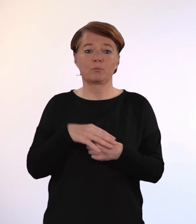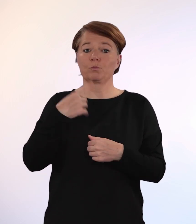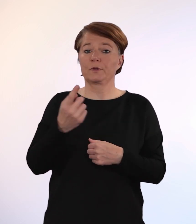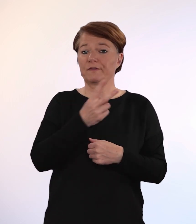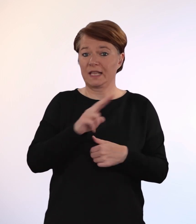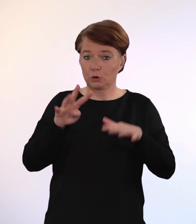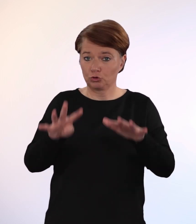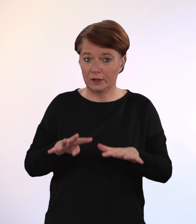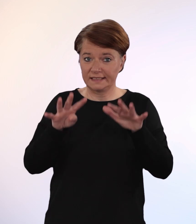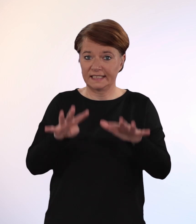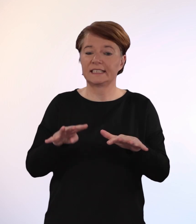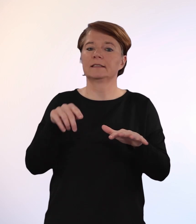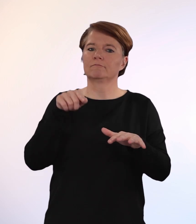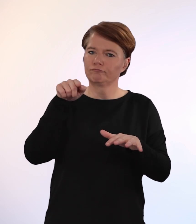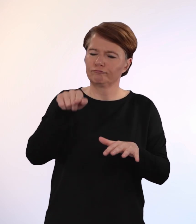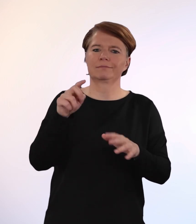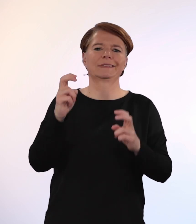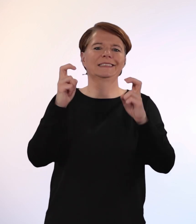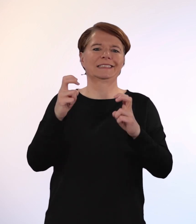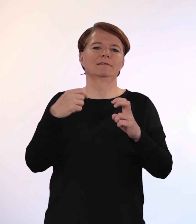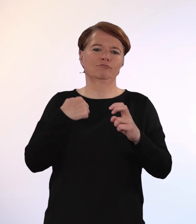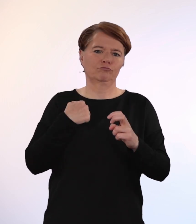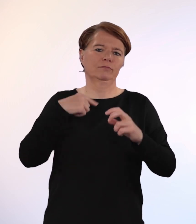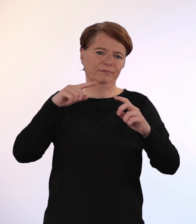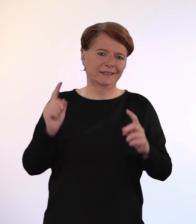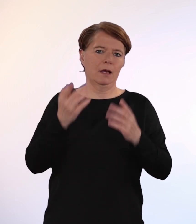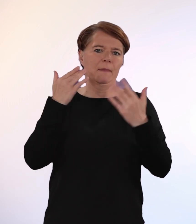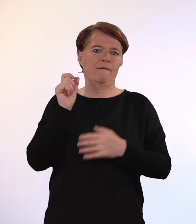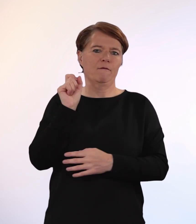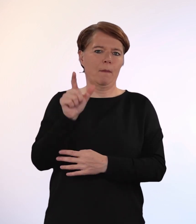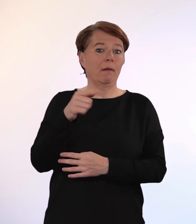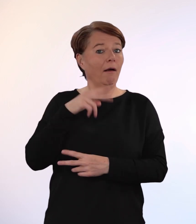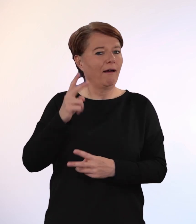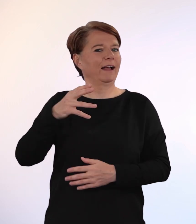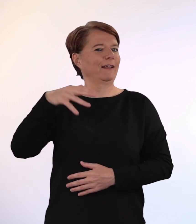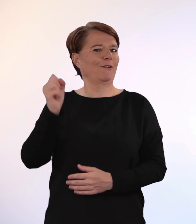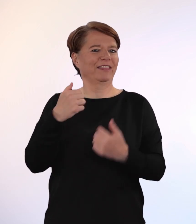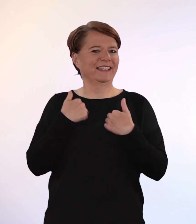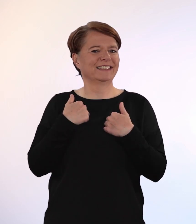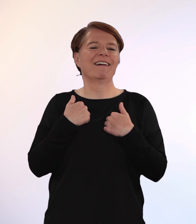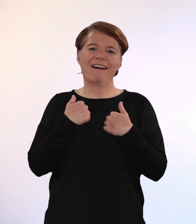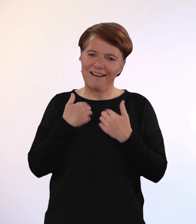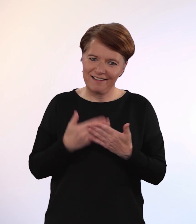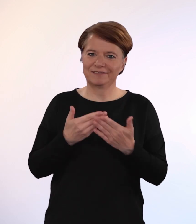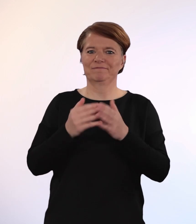Und dann 2019 auf die Residenz habe ich mich wieder beworben und tatsächlich auch gewonnen damals.